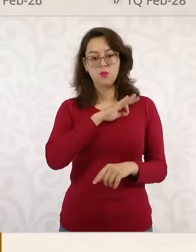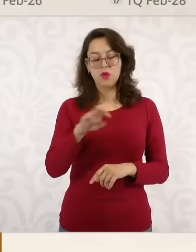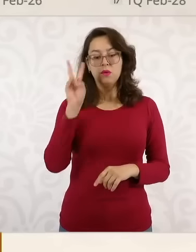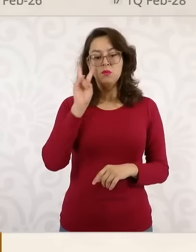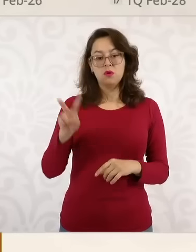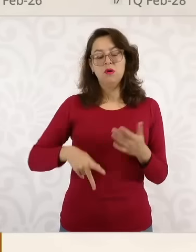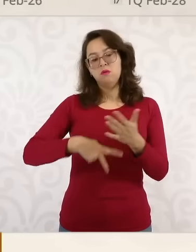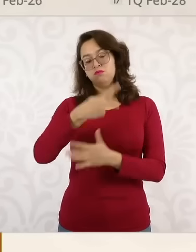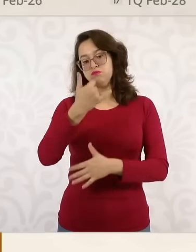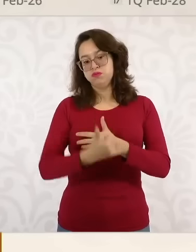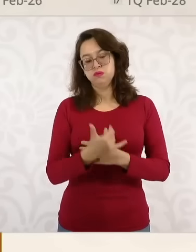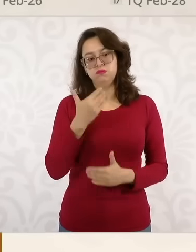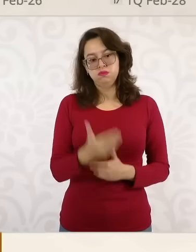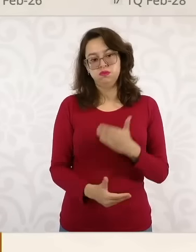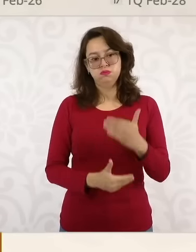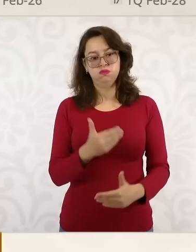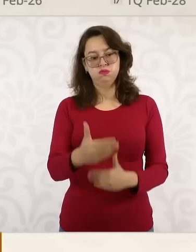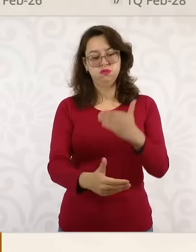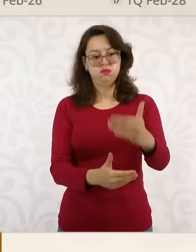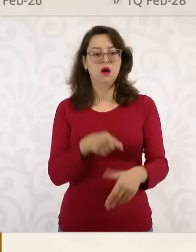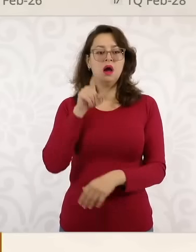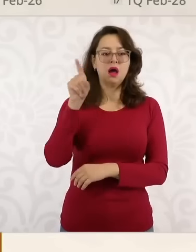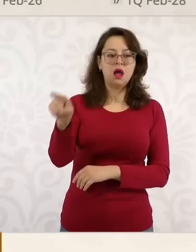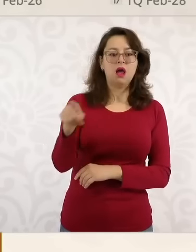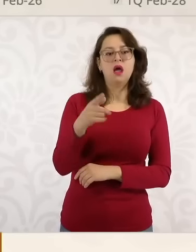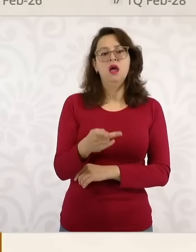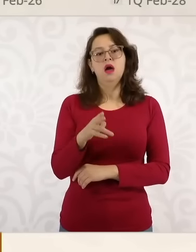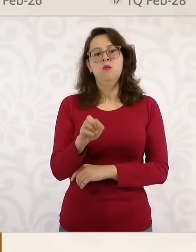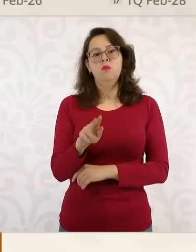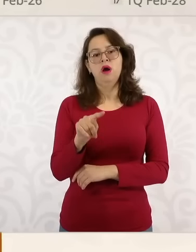proyecto de la central fotovoltaica Puerto Peñasco que está ubicada en el estado de